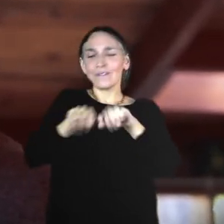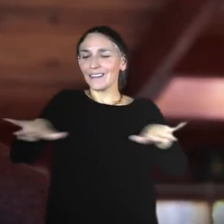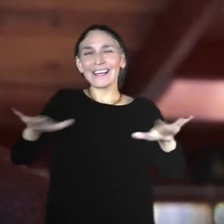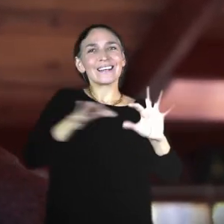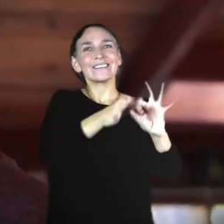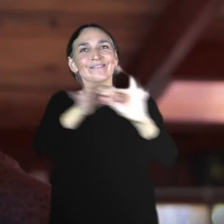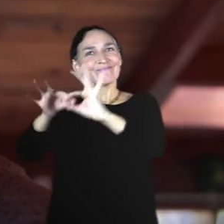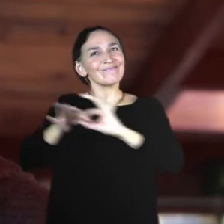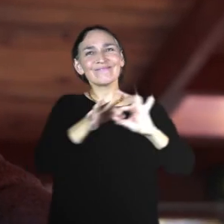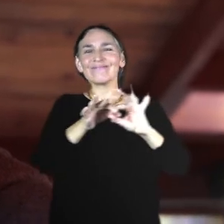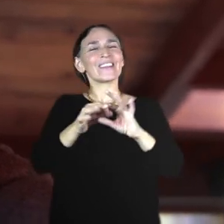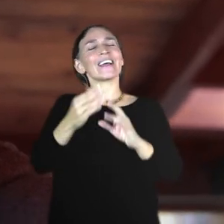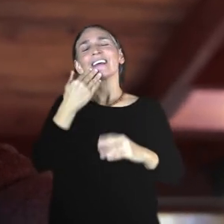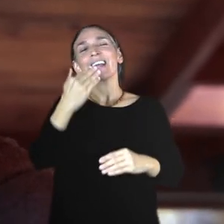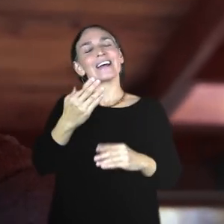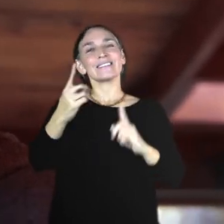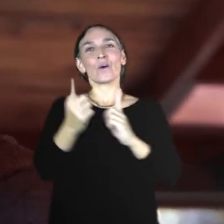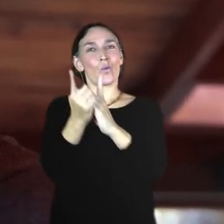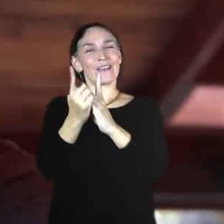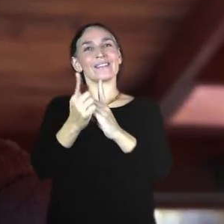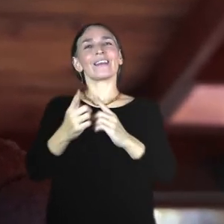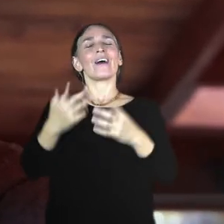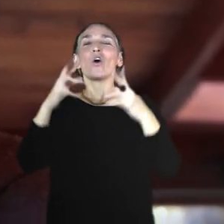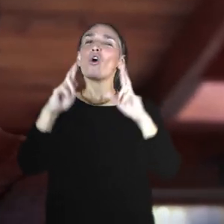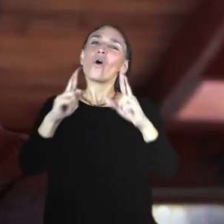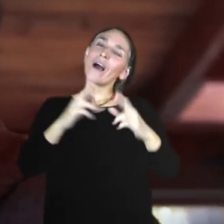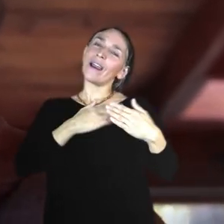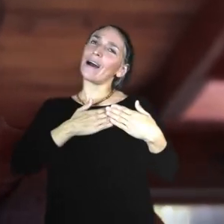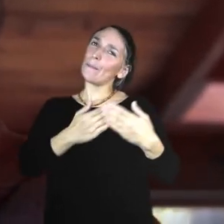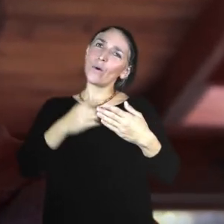doy gracias por tenerte en mi trayectoria, intención o con amor, que sepamos nutrir nuestra conexión